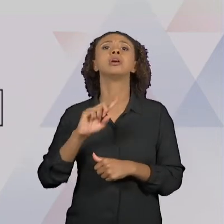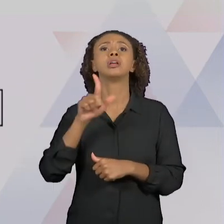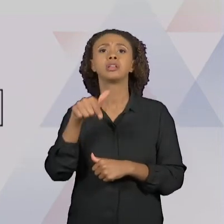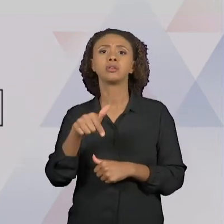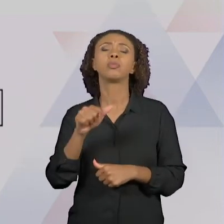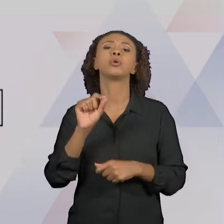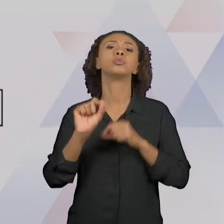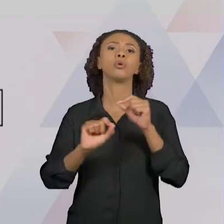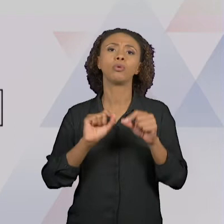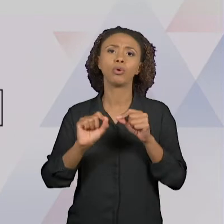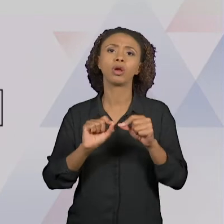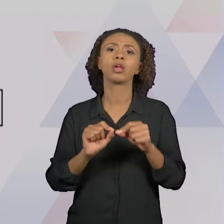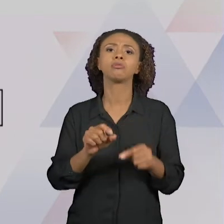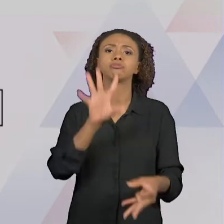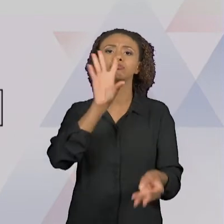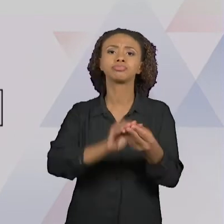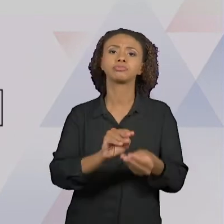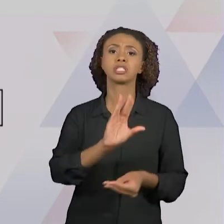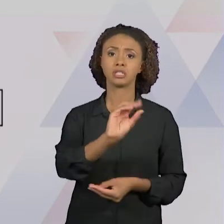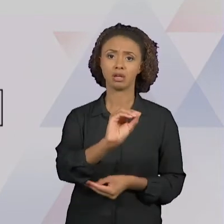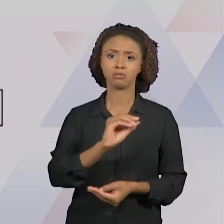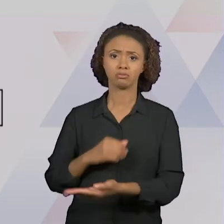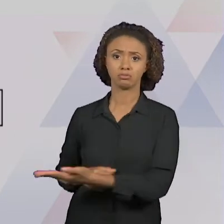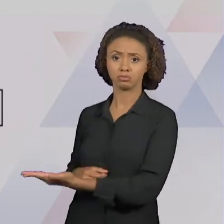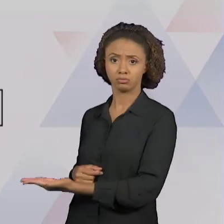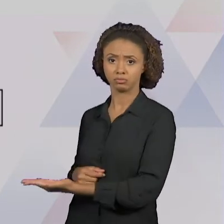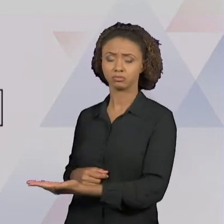ESSA PARTE VALE ZERO. ENTÃO O "A ZERO" VALE DOIS,